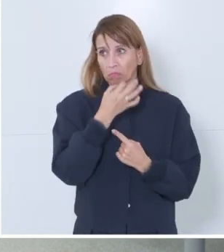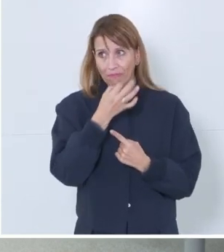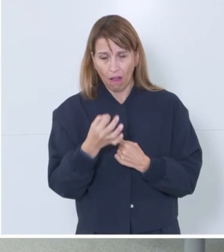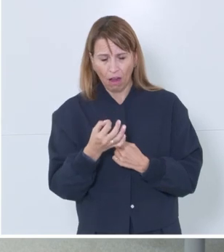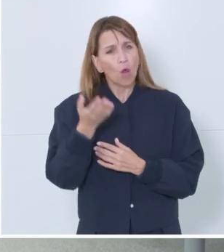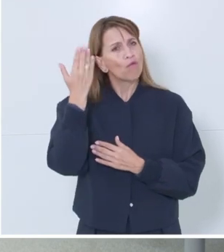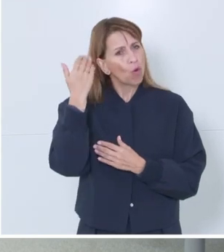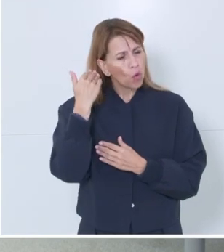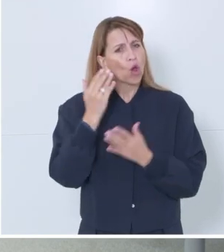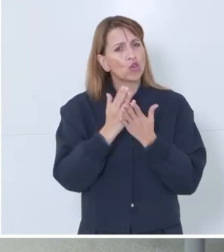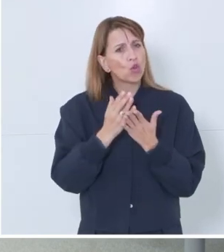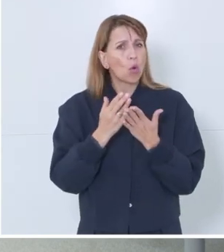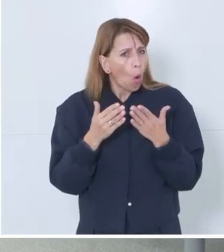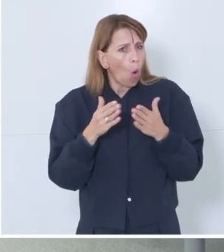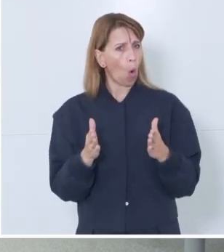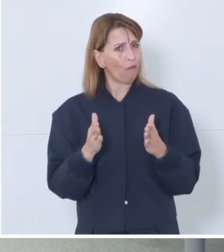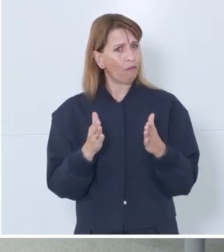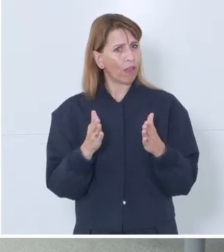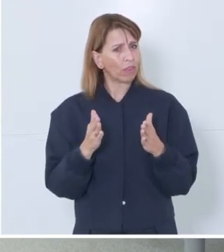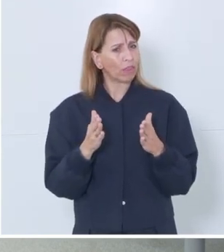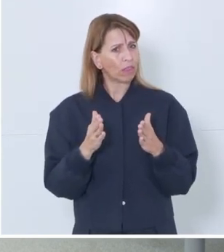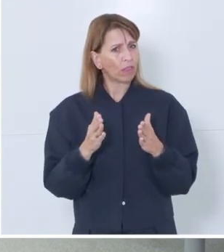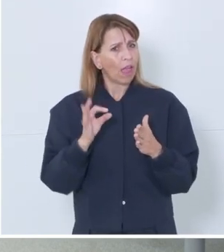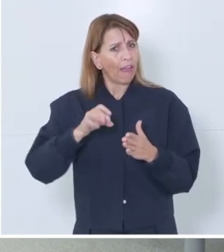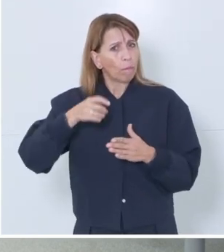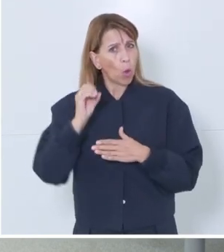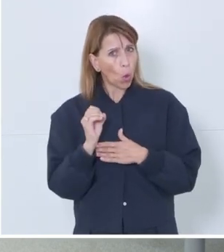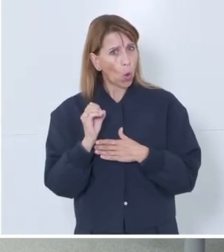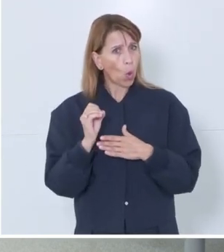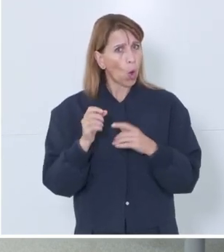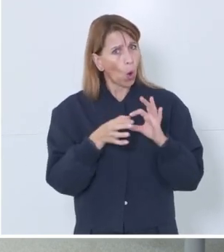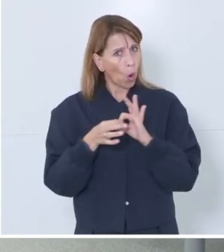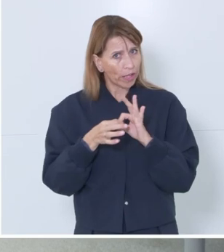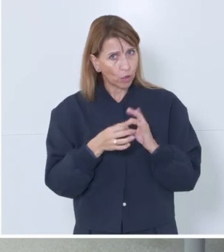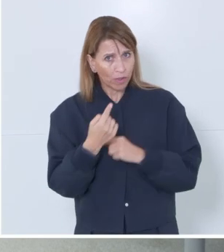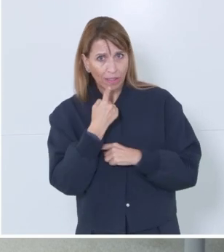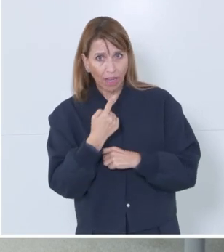oder eher offen zu einer FPÖ Koalition auch geäußert, Sie kommen ja auch aus Oberösterreich.